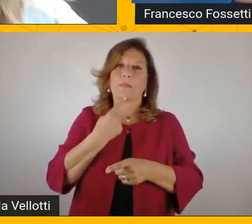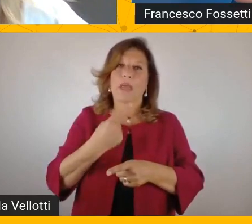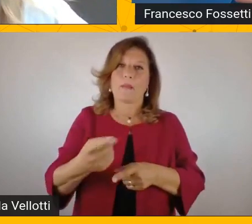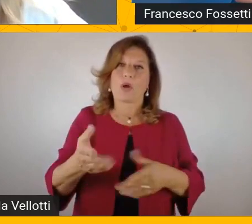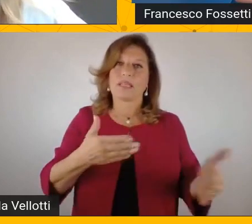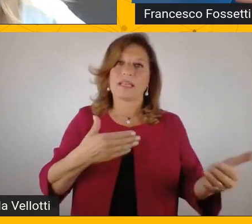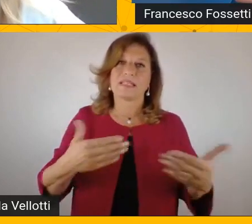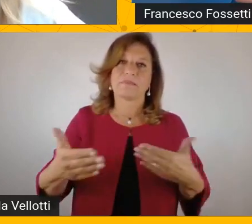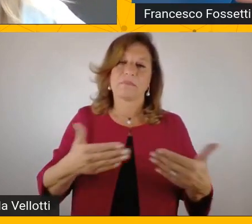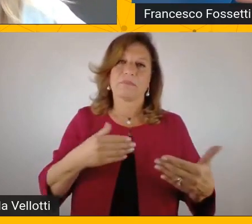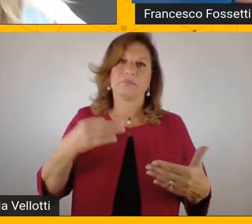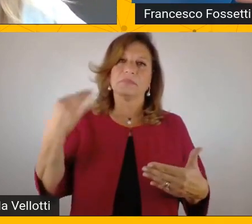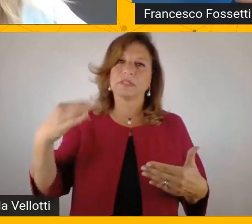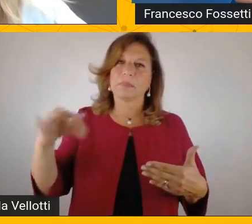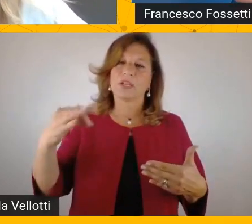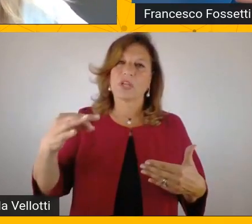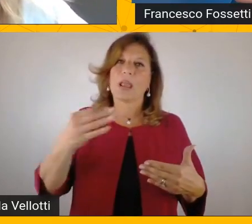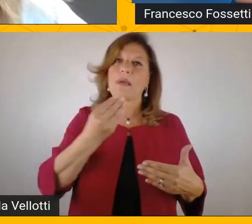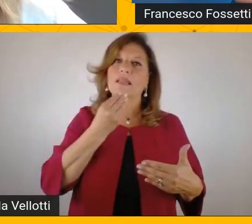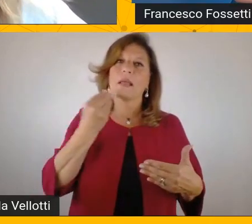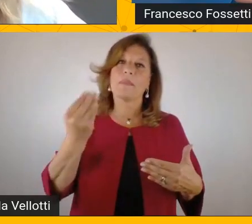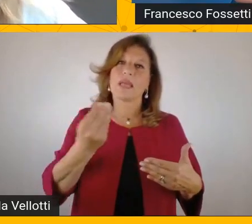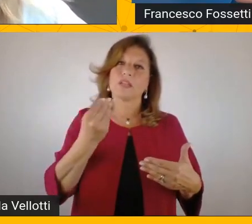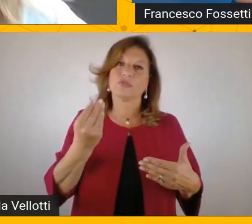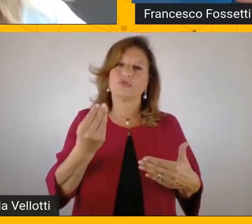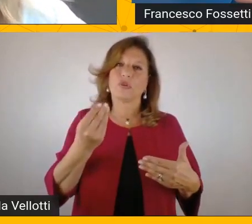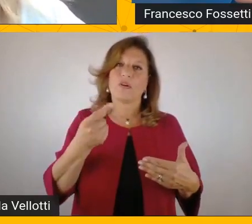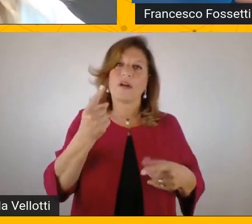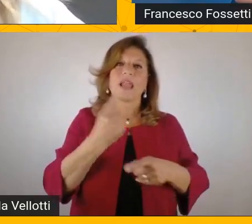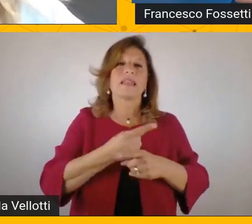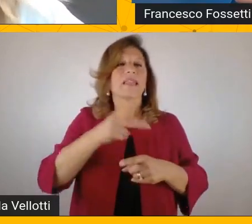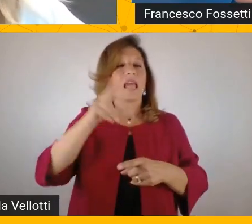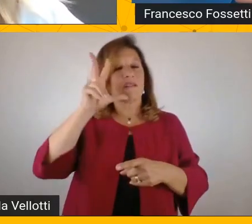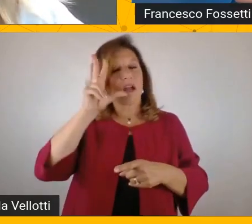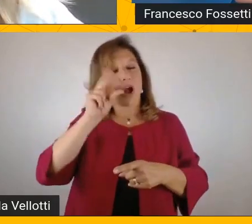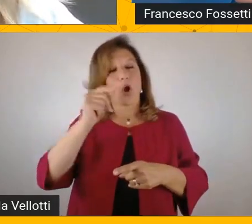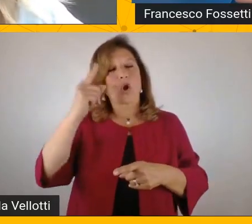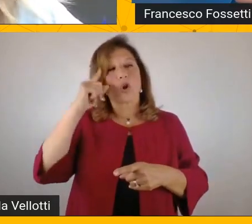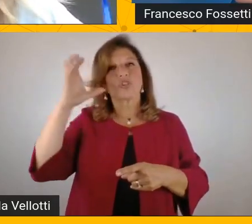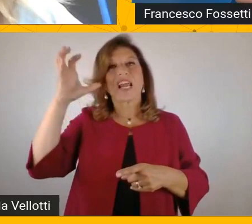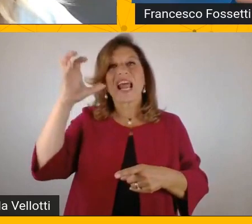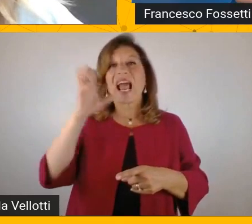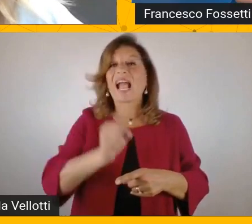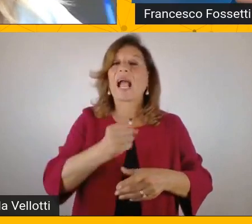pubblico più giovane è il tema